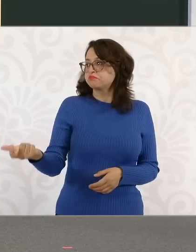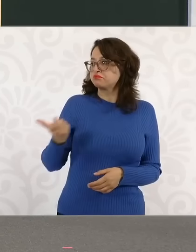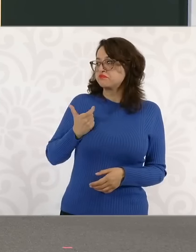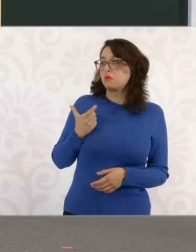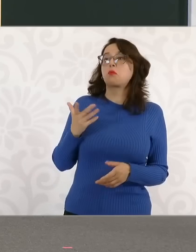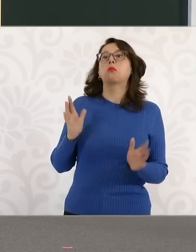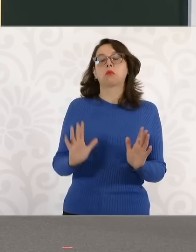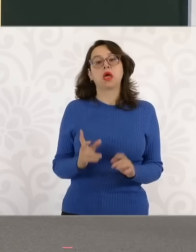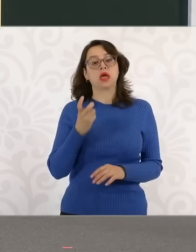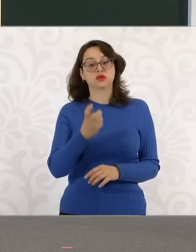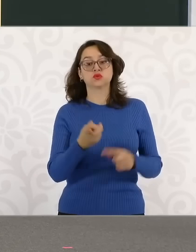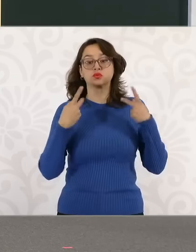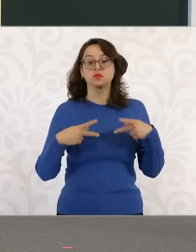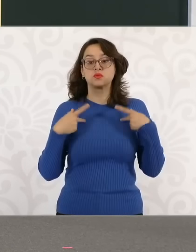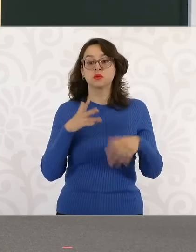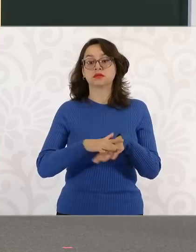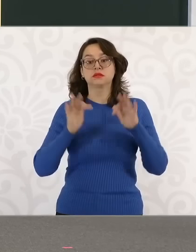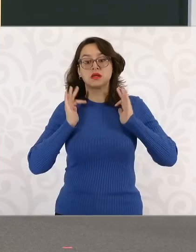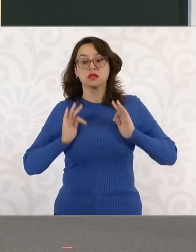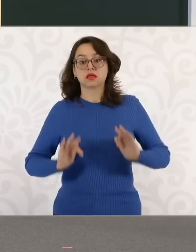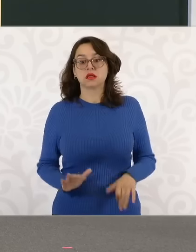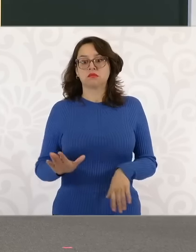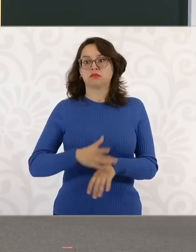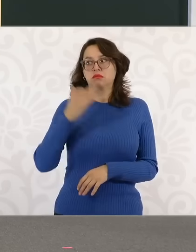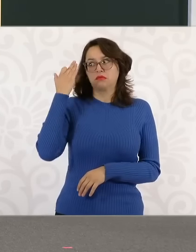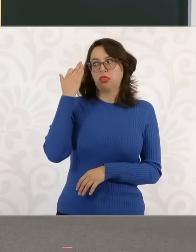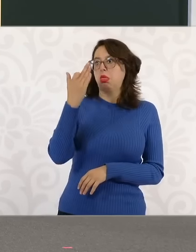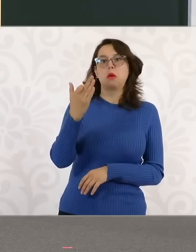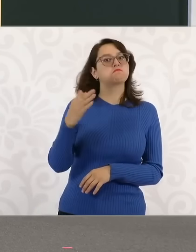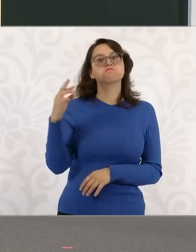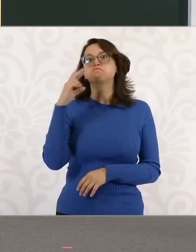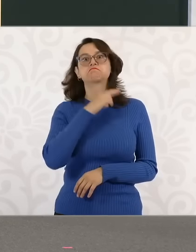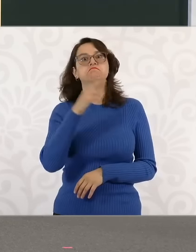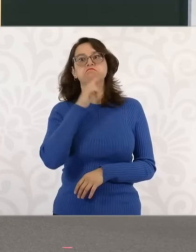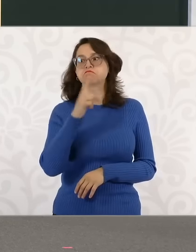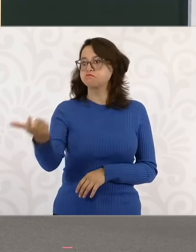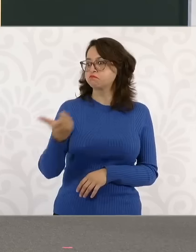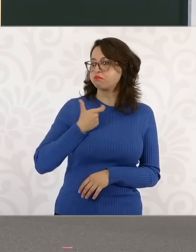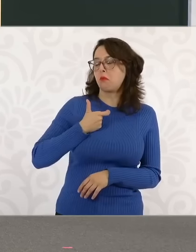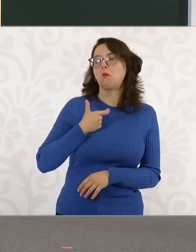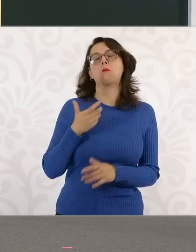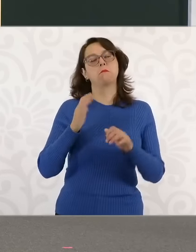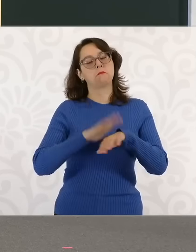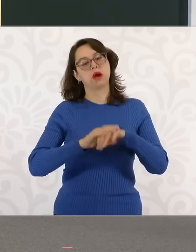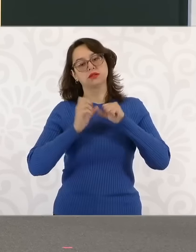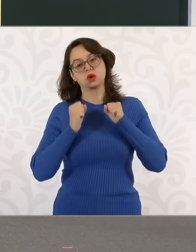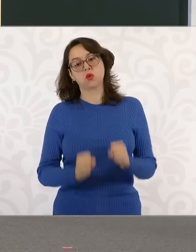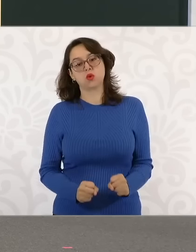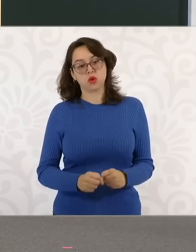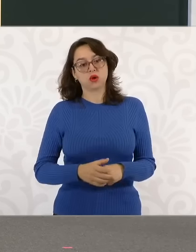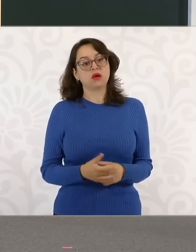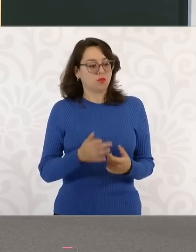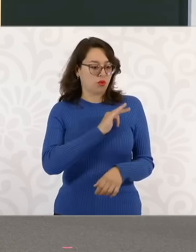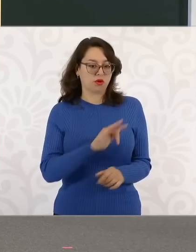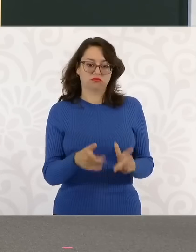que la gente pues también esté más tranquila y con certeza y nos permite también ya la ocupación de